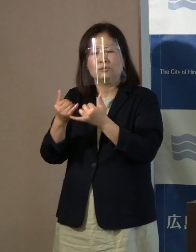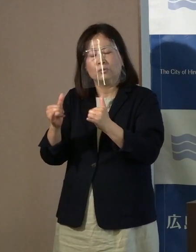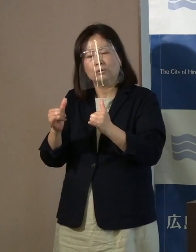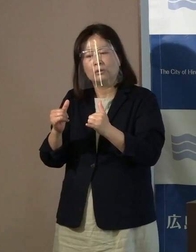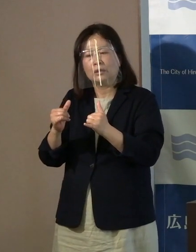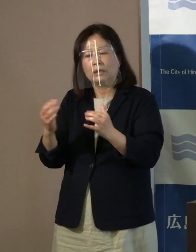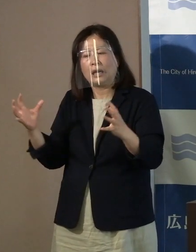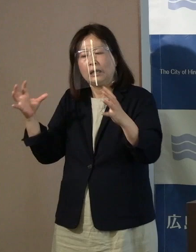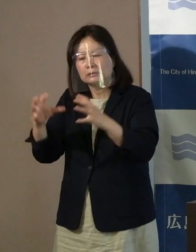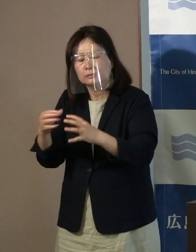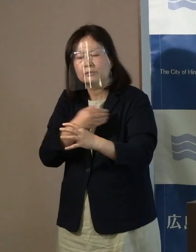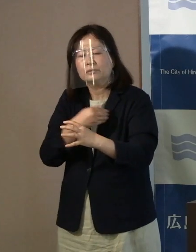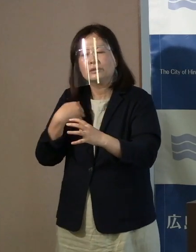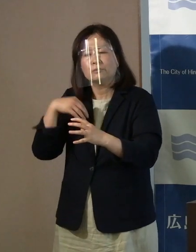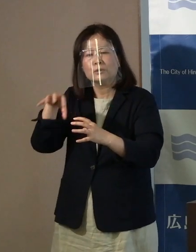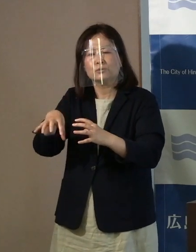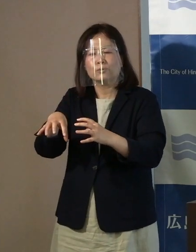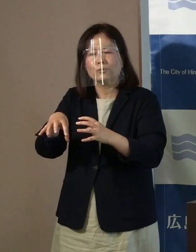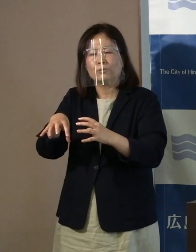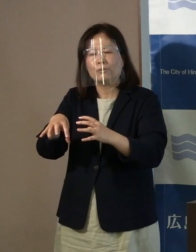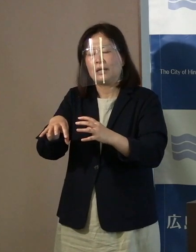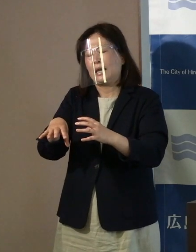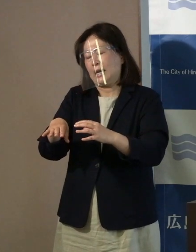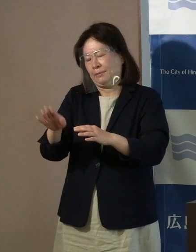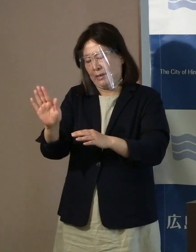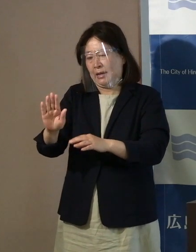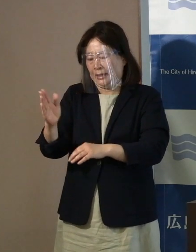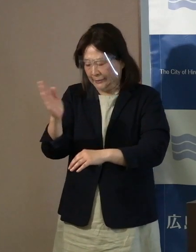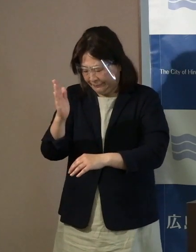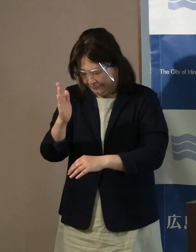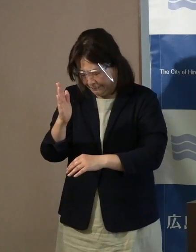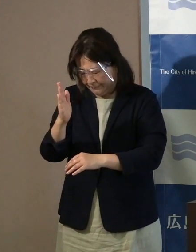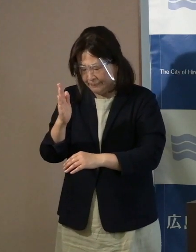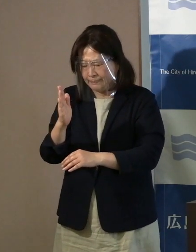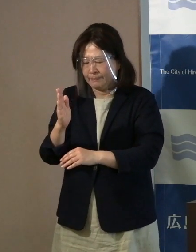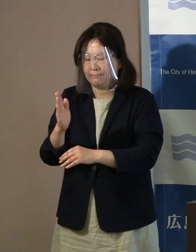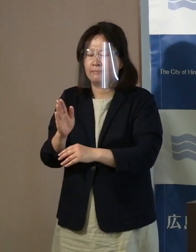申し訳ないけれども､ 集まりにくい状況を設定することで､